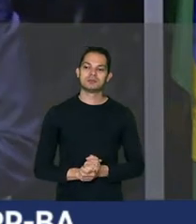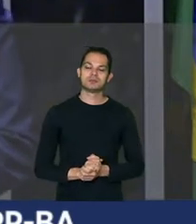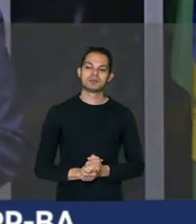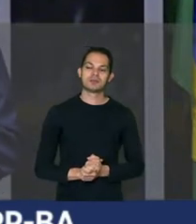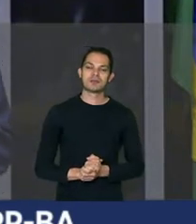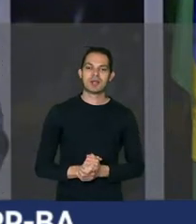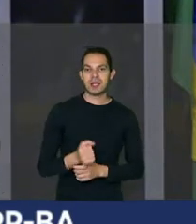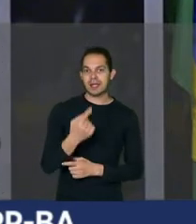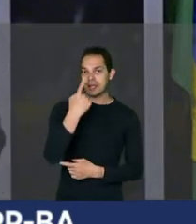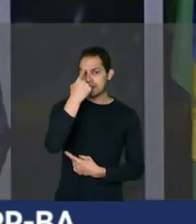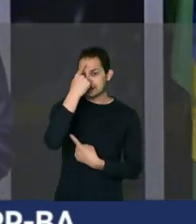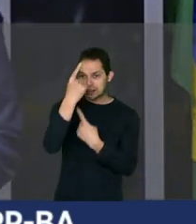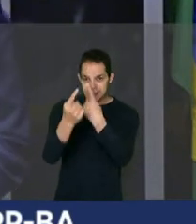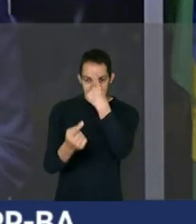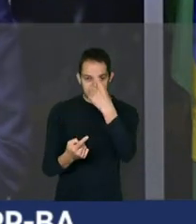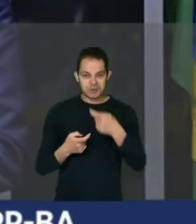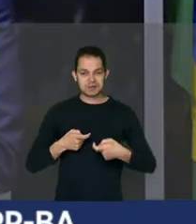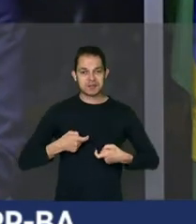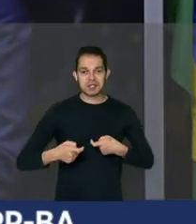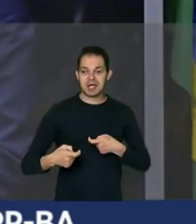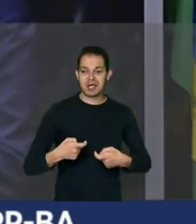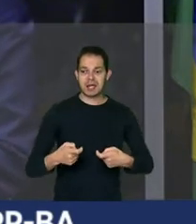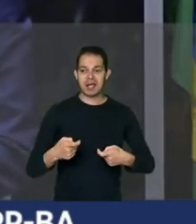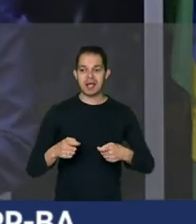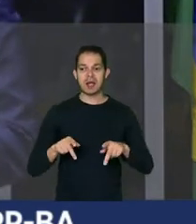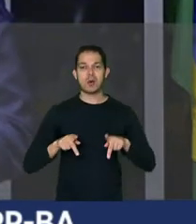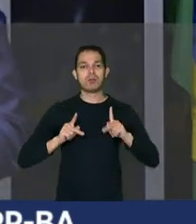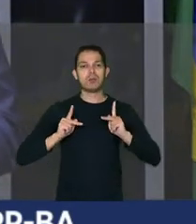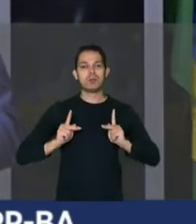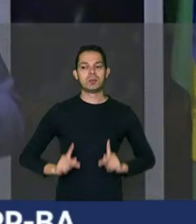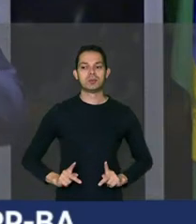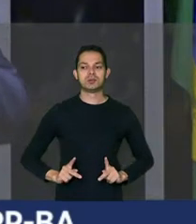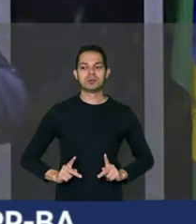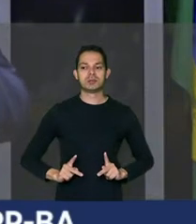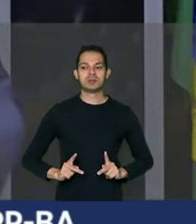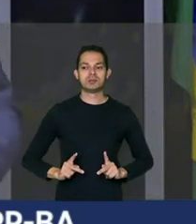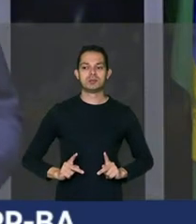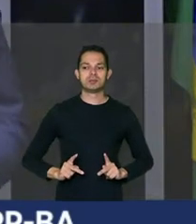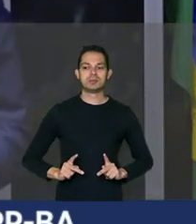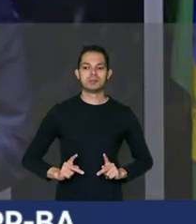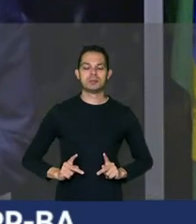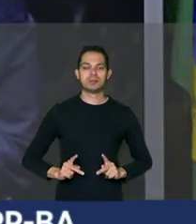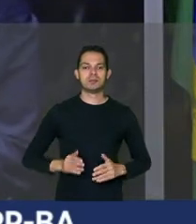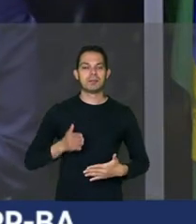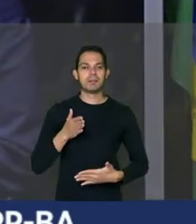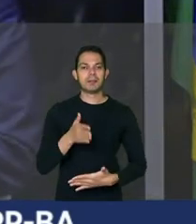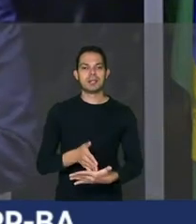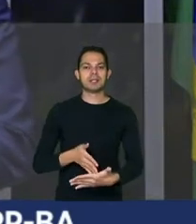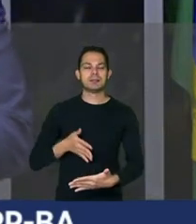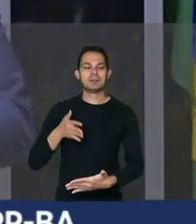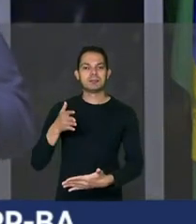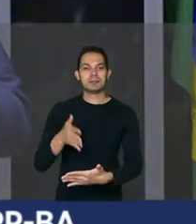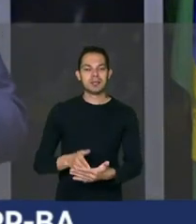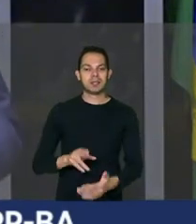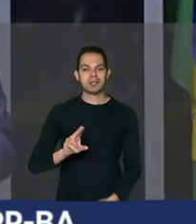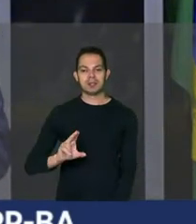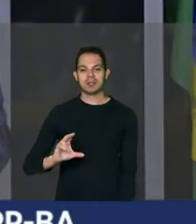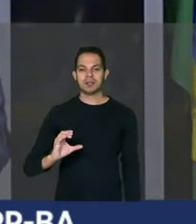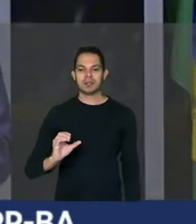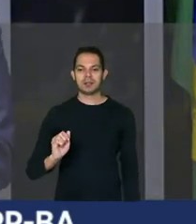COM QUE HAJA ATRAVÀS DE INICIATIVAS DE GUERRA, UMA POSTURA PARA IMPEDIR QUE A UCRÂNIA DESENVOLVA COMO